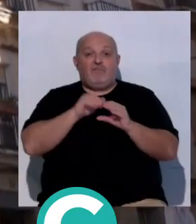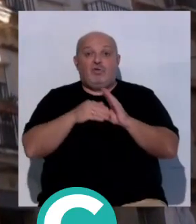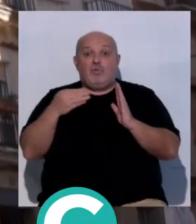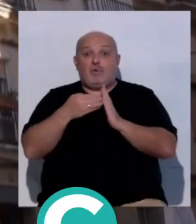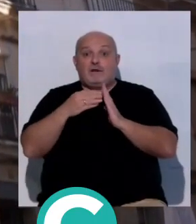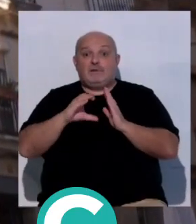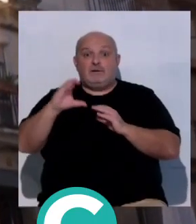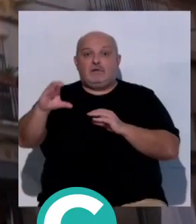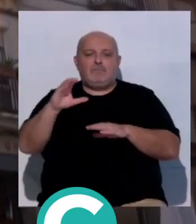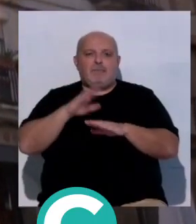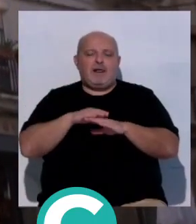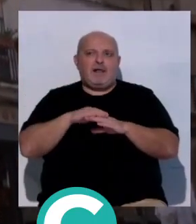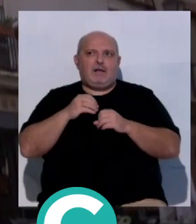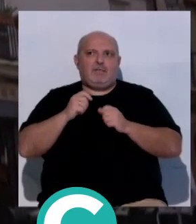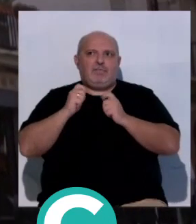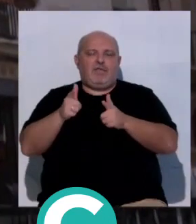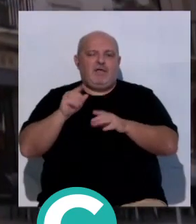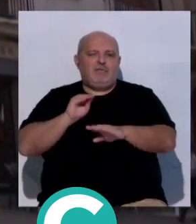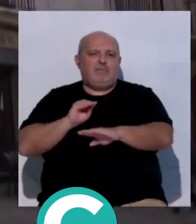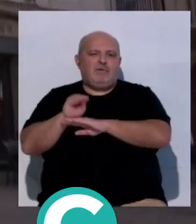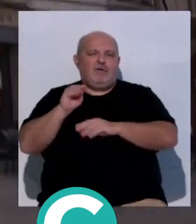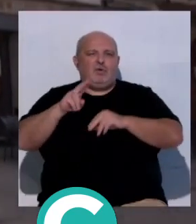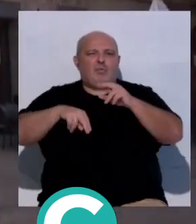se dedicarán por su parte a garantizar la financiación de la construcción de vivienda